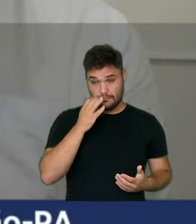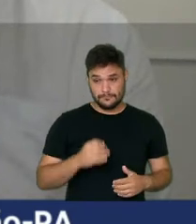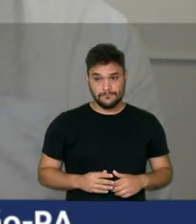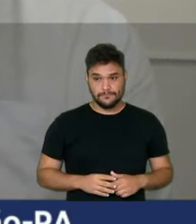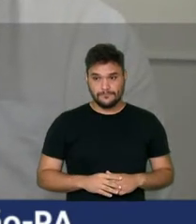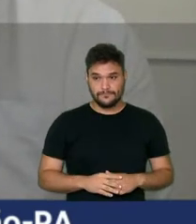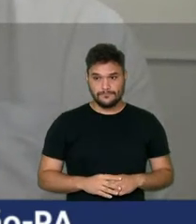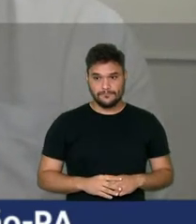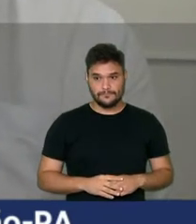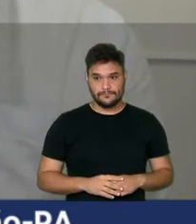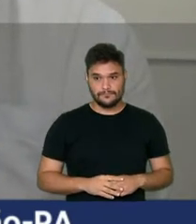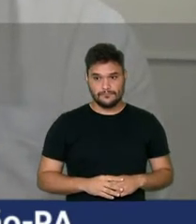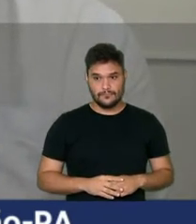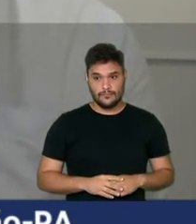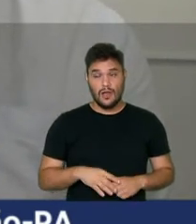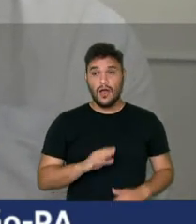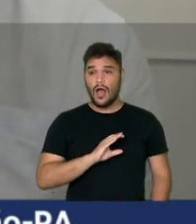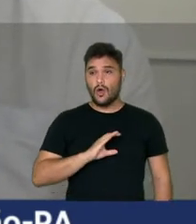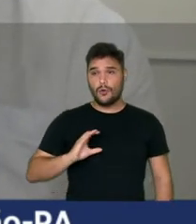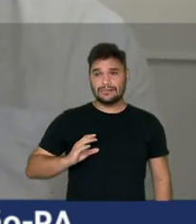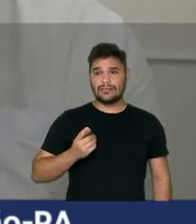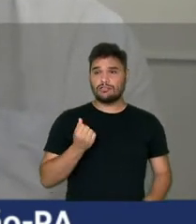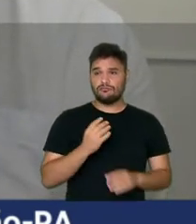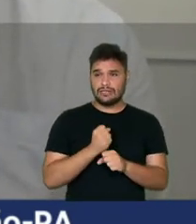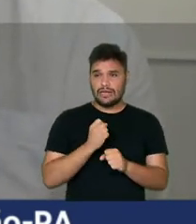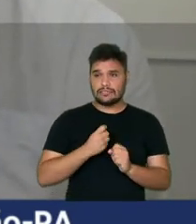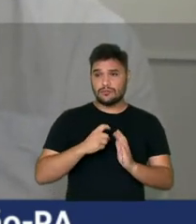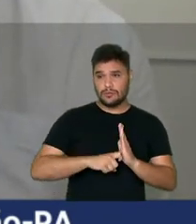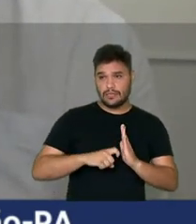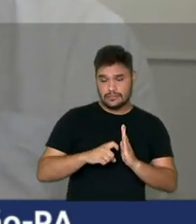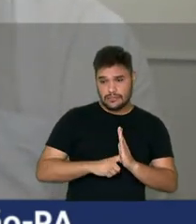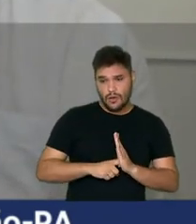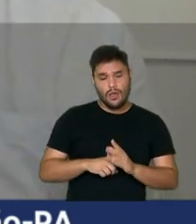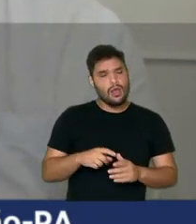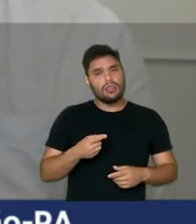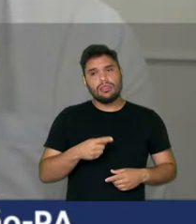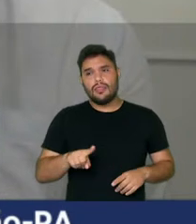IMPLICAÇÃO ORÇAMENTÁRIA E FINANCEIRA, PERDÃO. COMISSÃO DE FINANÇAS E TRIBUTAÇÃO,